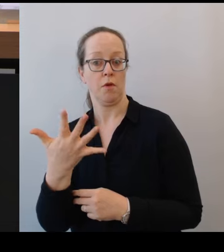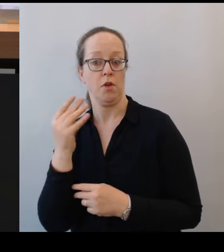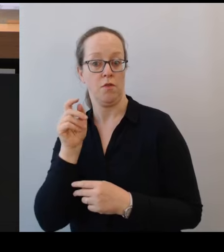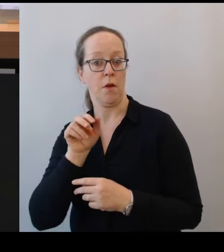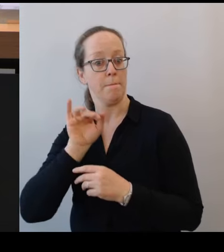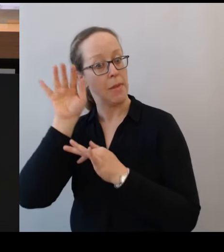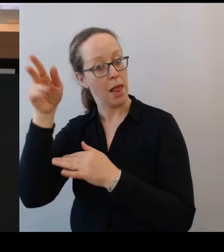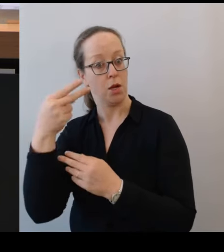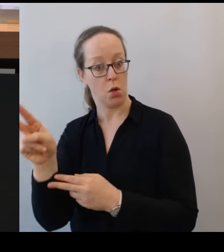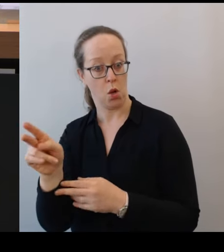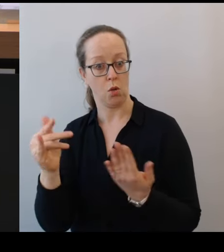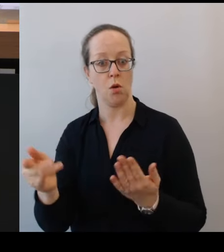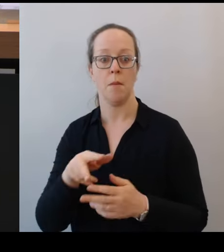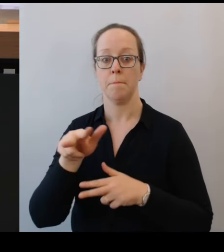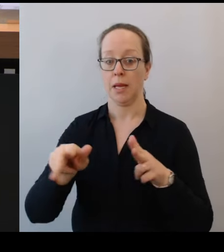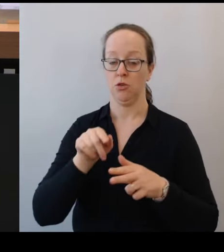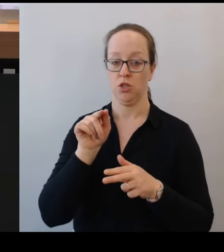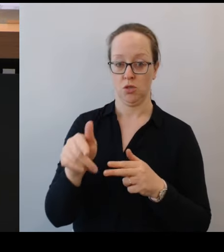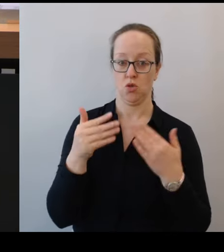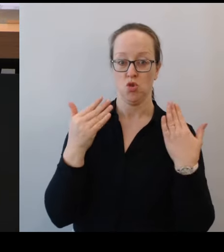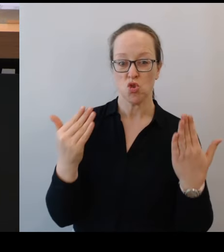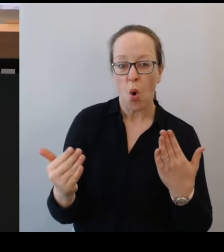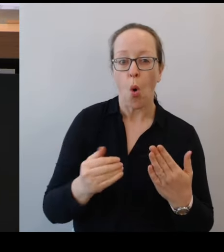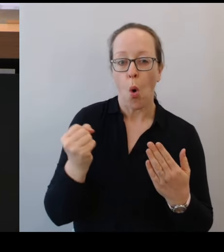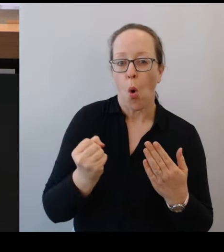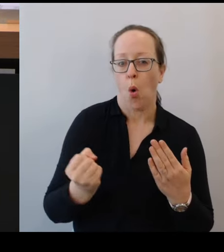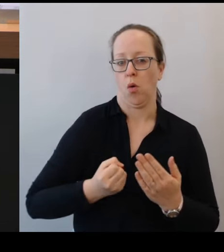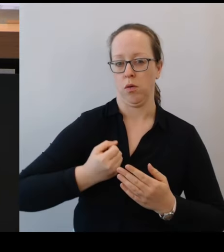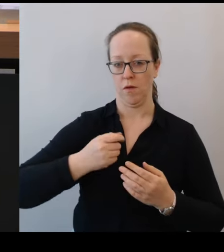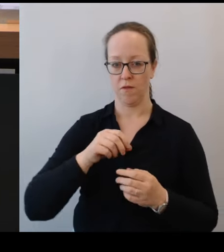Im Gegensatz zu Unternehmen berühren politische Entscheidungen das Leben